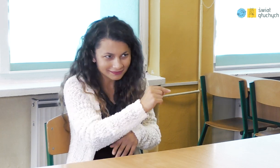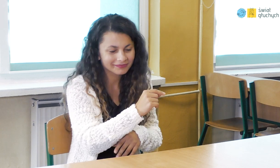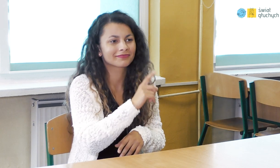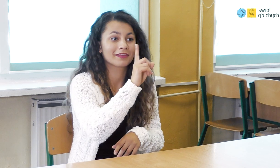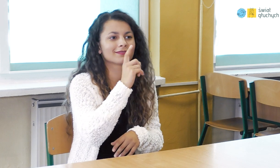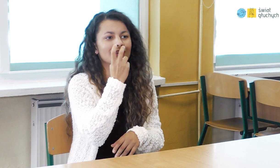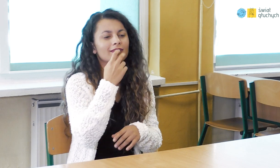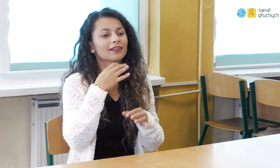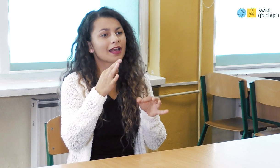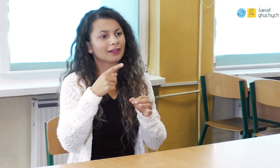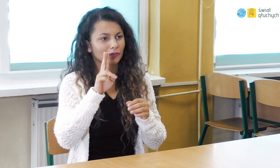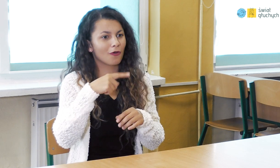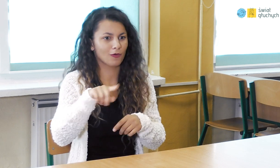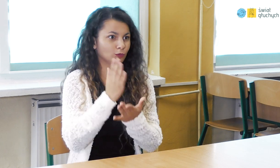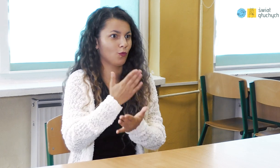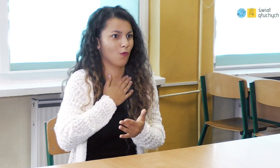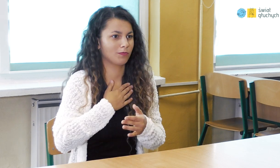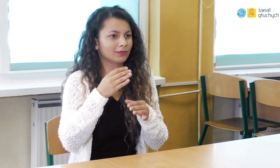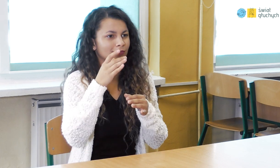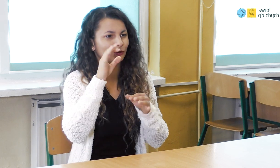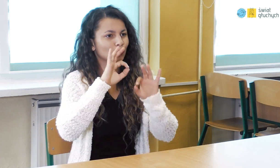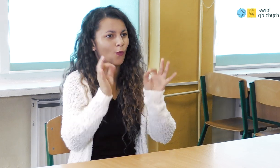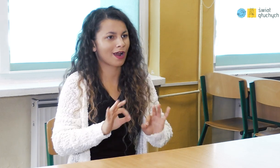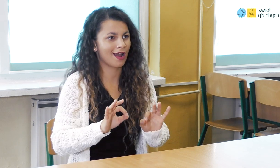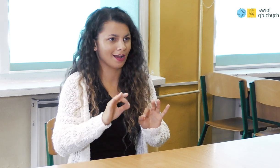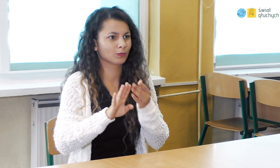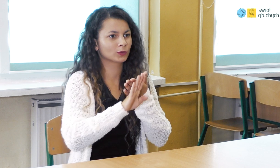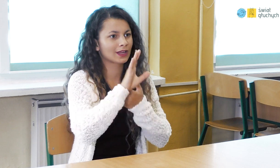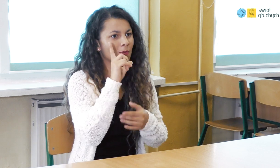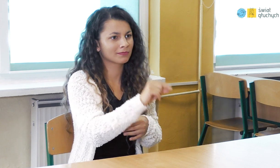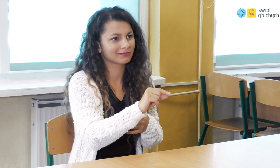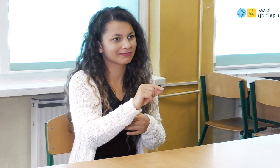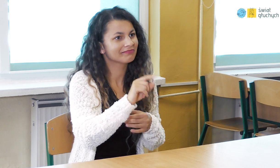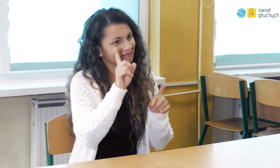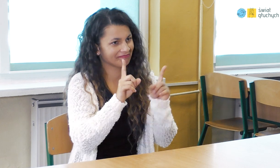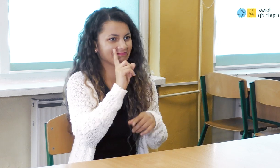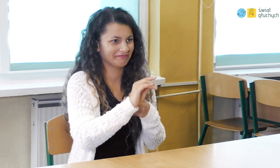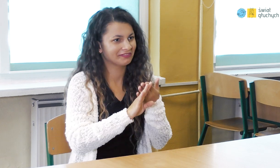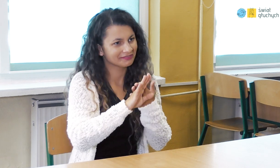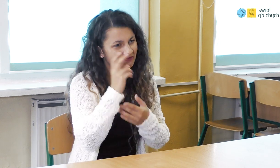Lubiliśmy sztukę, więc chodziliśmy do muzeum.